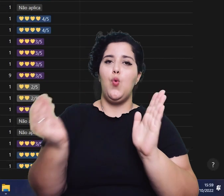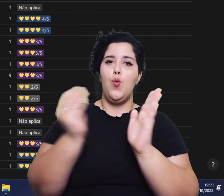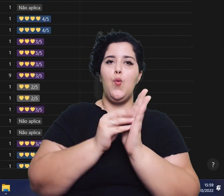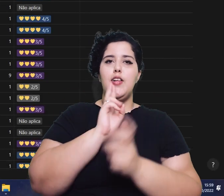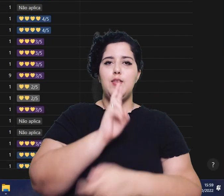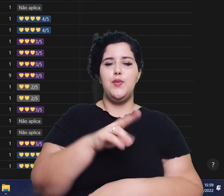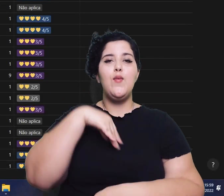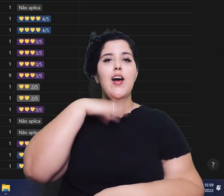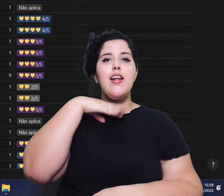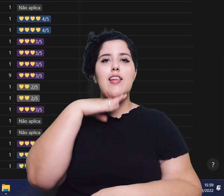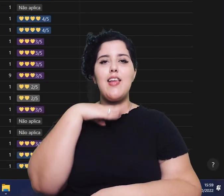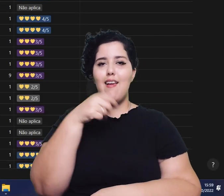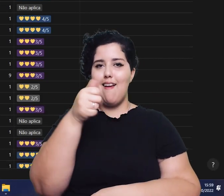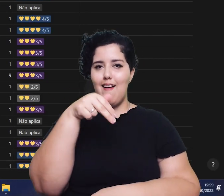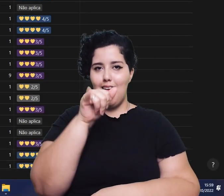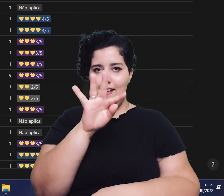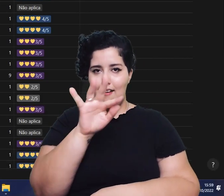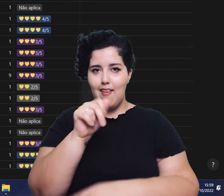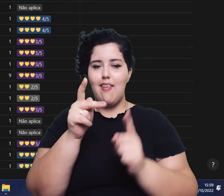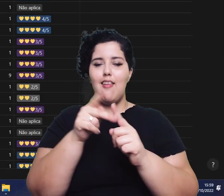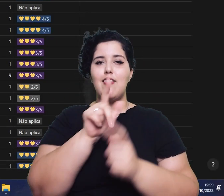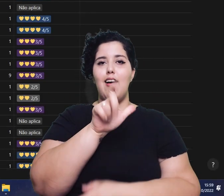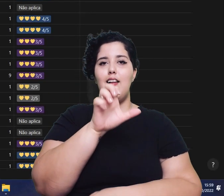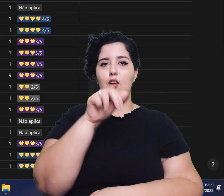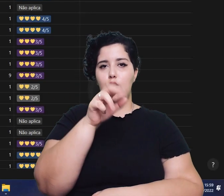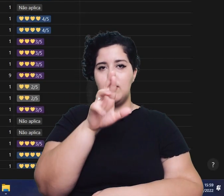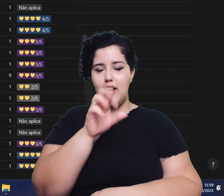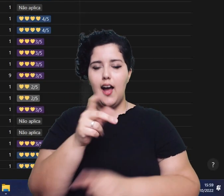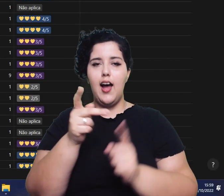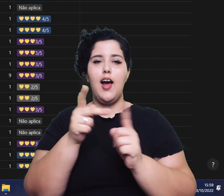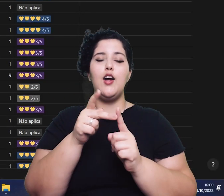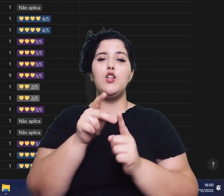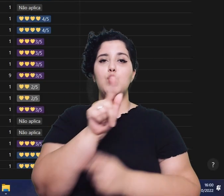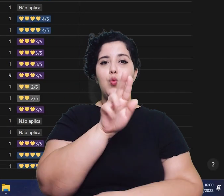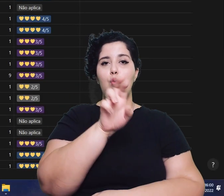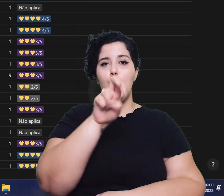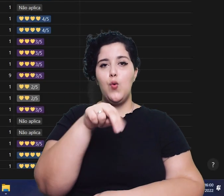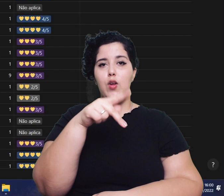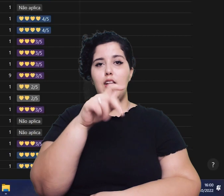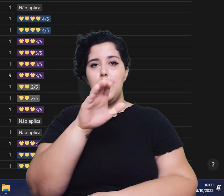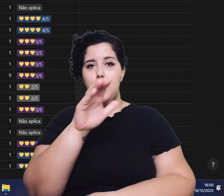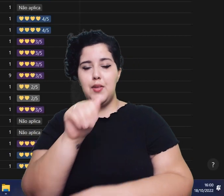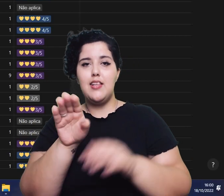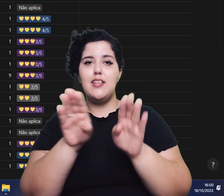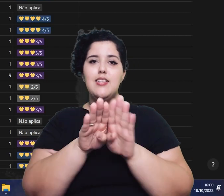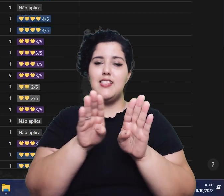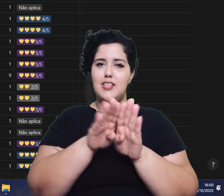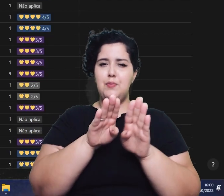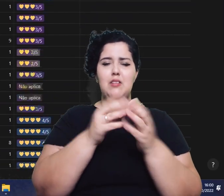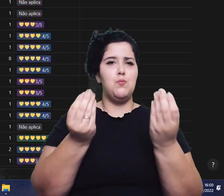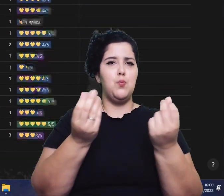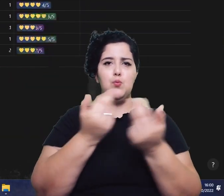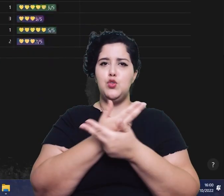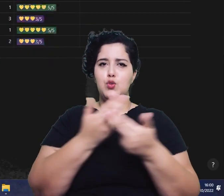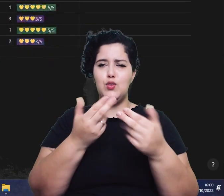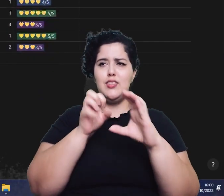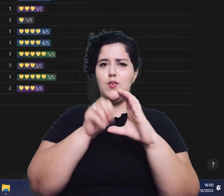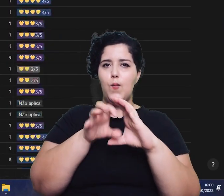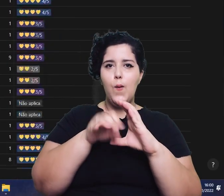Anitta, Leonardo di Caprio, Greenpeace, Globo, Gerando Sol, um monte de coisas. Eu coloquei tudo aqui numa lista. Eu já